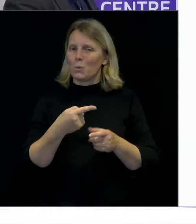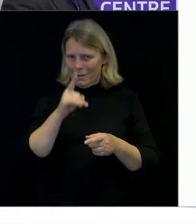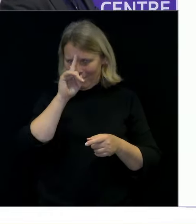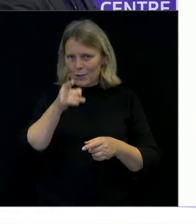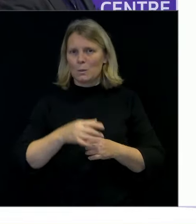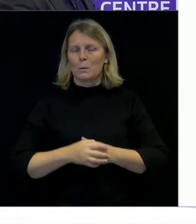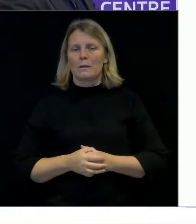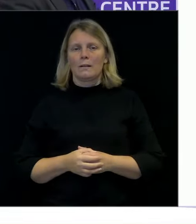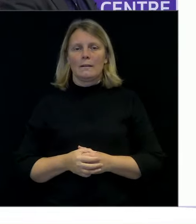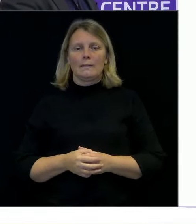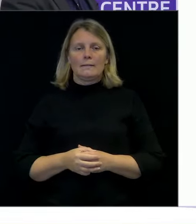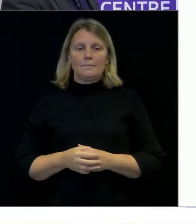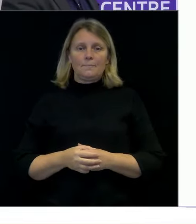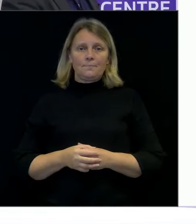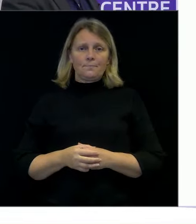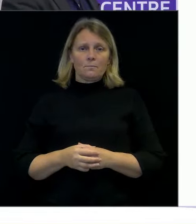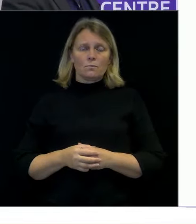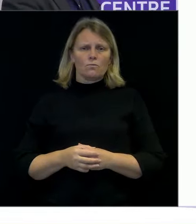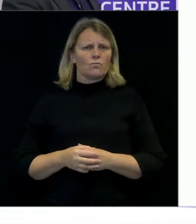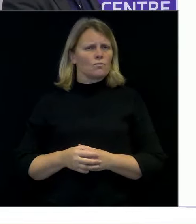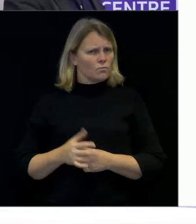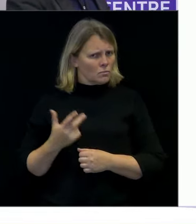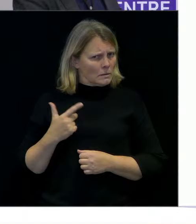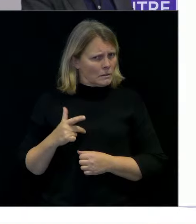Då börjar det bli ungefär så.